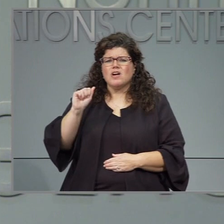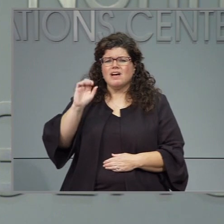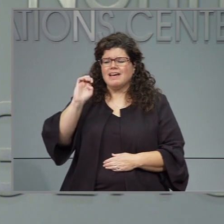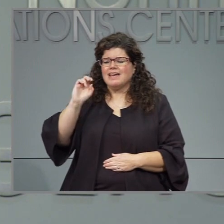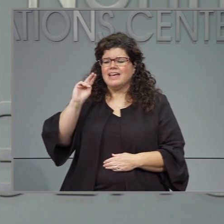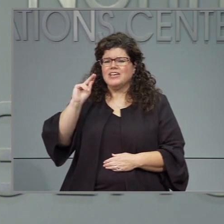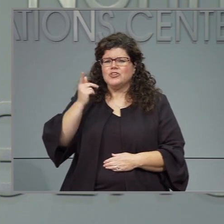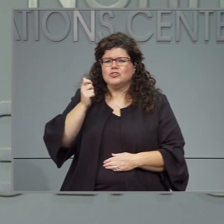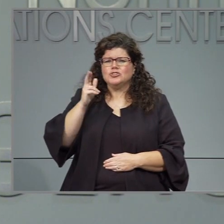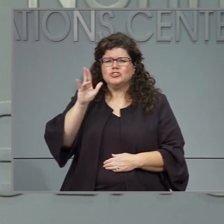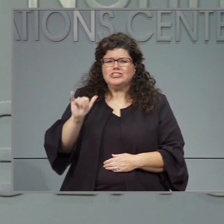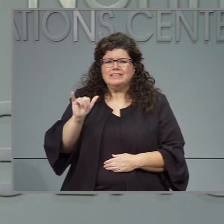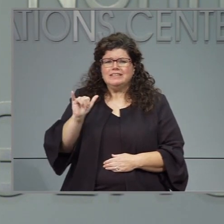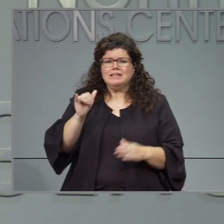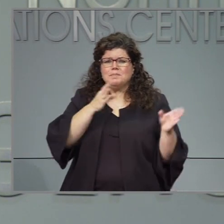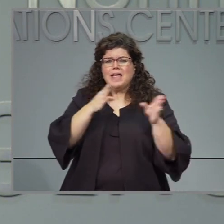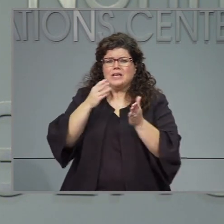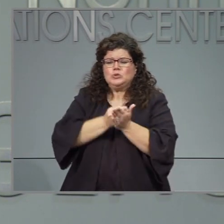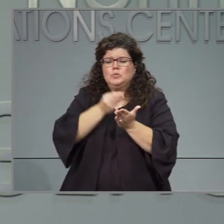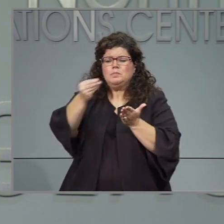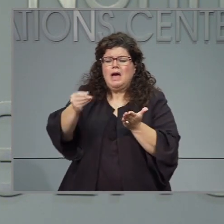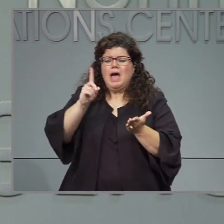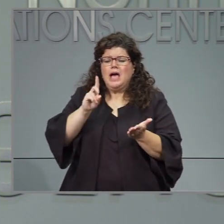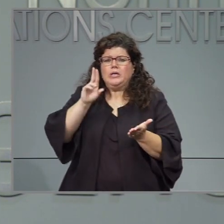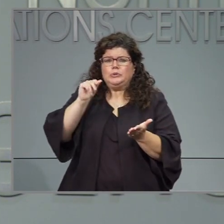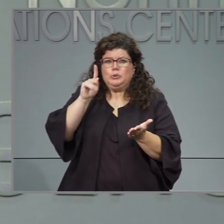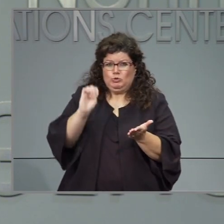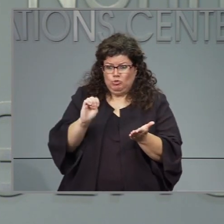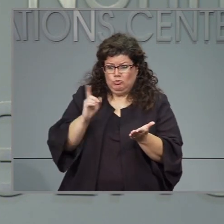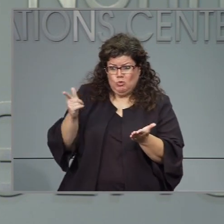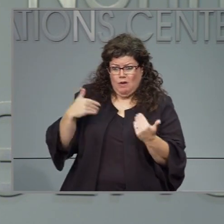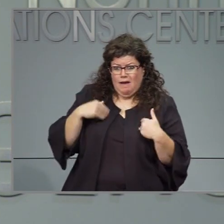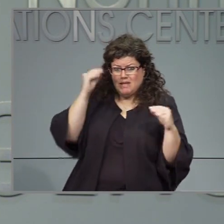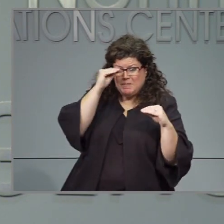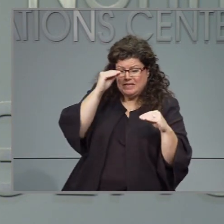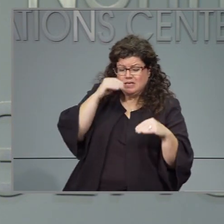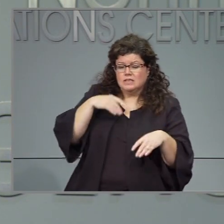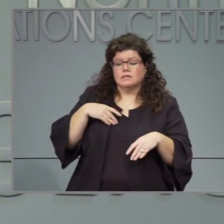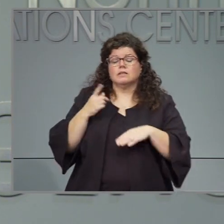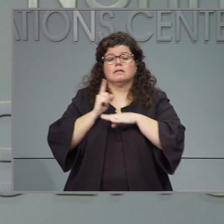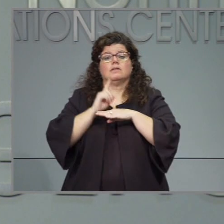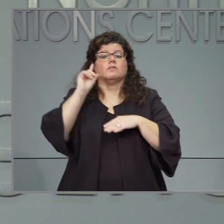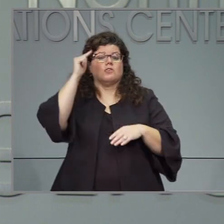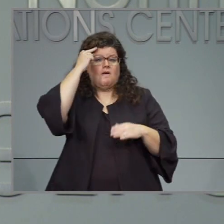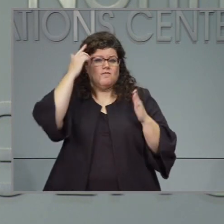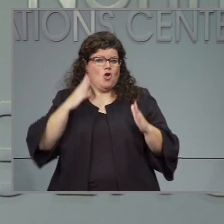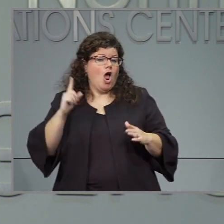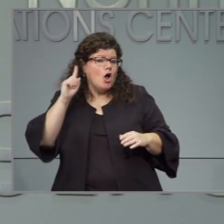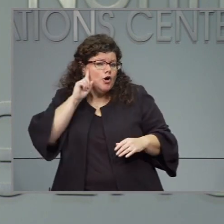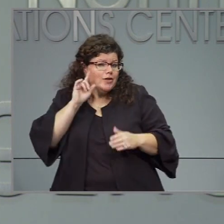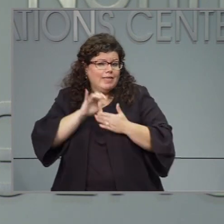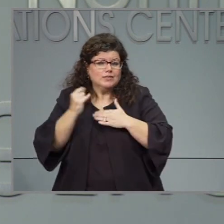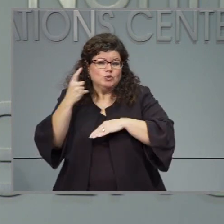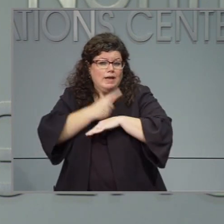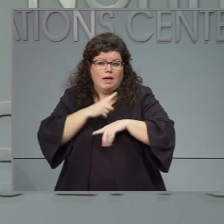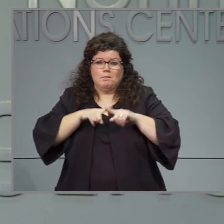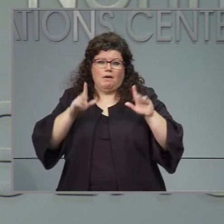A este sobre las compañías de energía que esté interesado un en otra todavía no he leído este artículo lo leí.